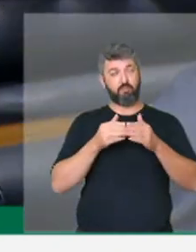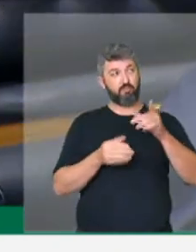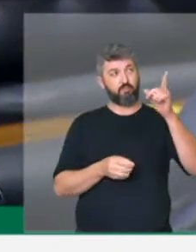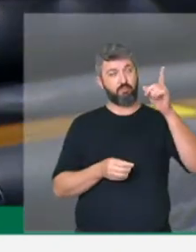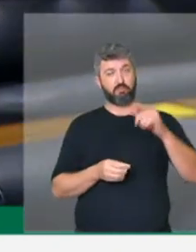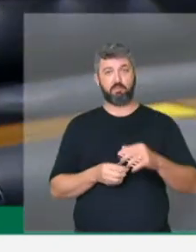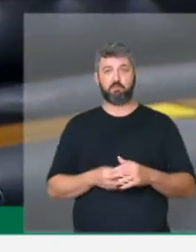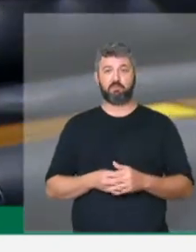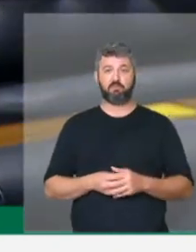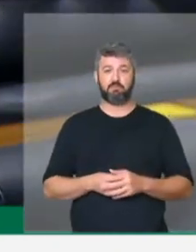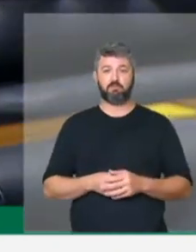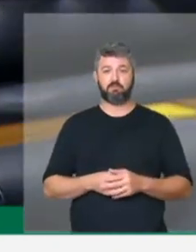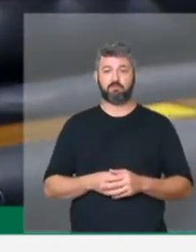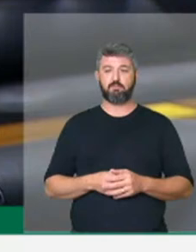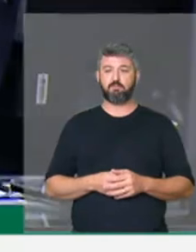PRESIDENTE PARA CONSTAR NO PAINEL.